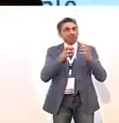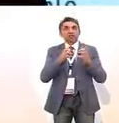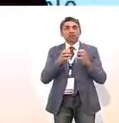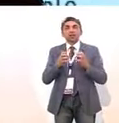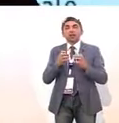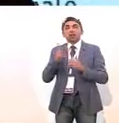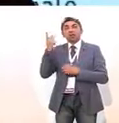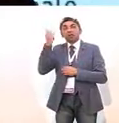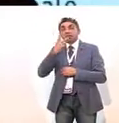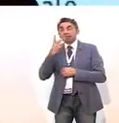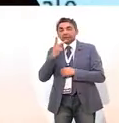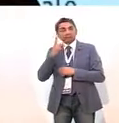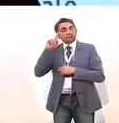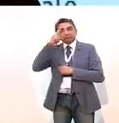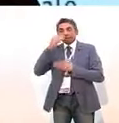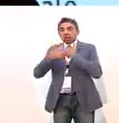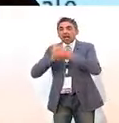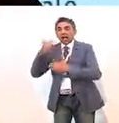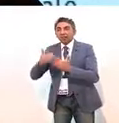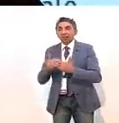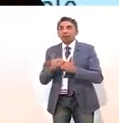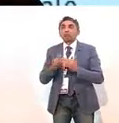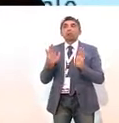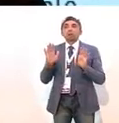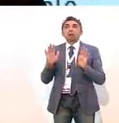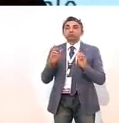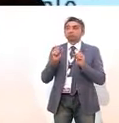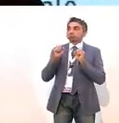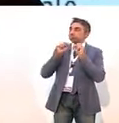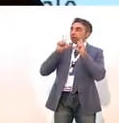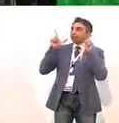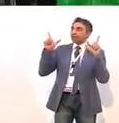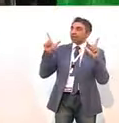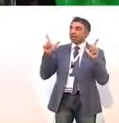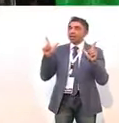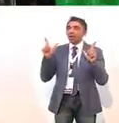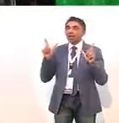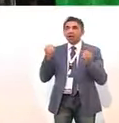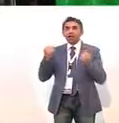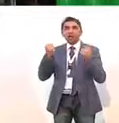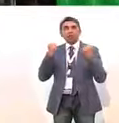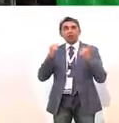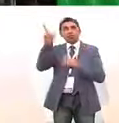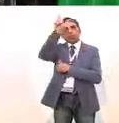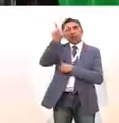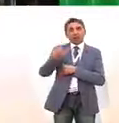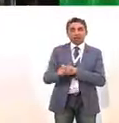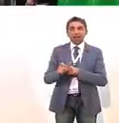di chi non ce la fa… Ma quanto ci ha meravigliato la straordinaria forza di questo Paese. Viene